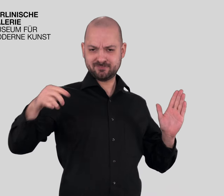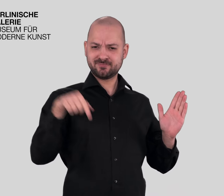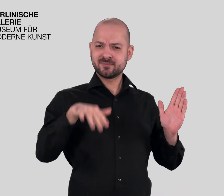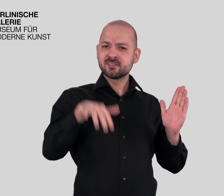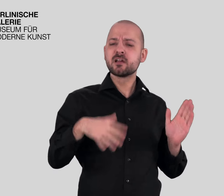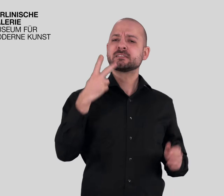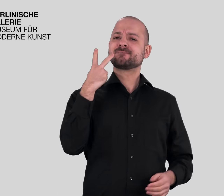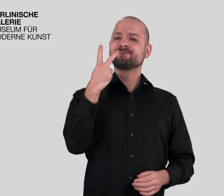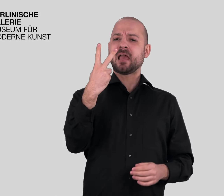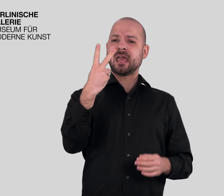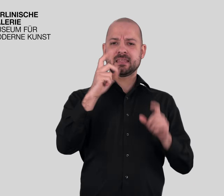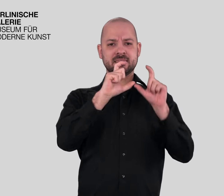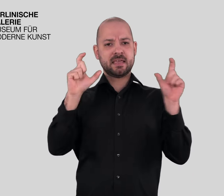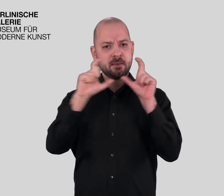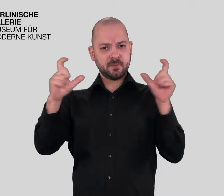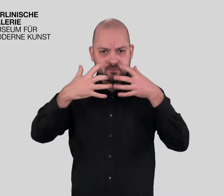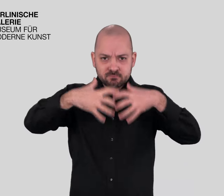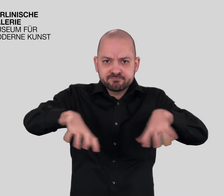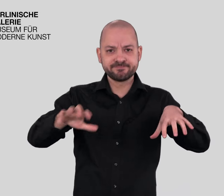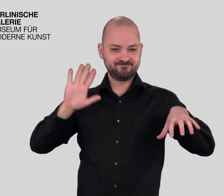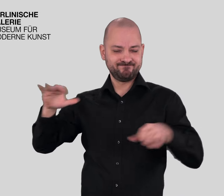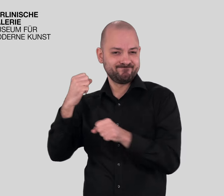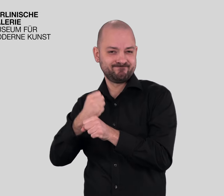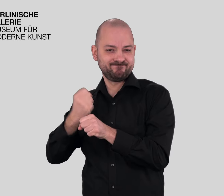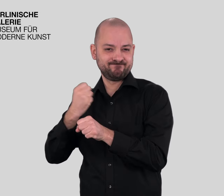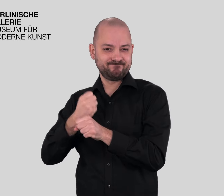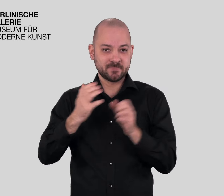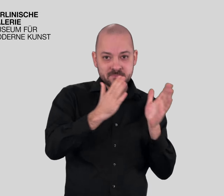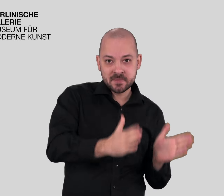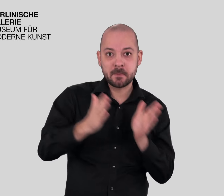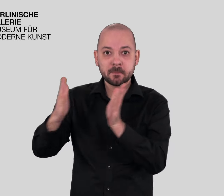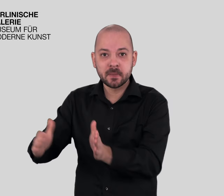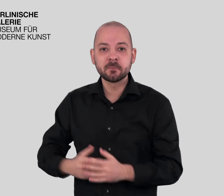2 verschiedene Werkbereiche von Heidi Specker vor: